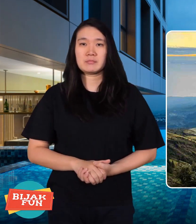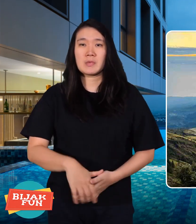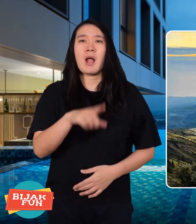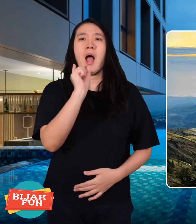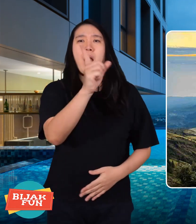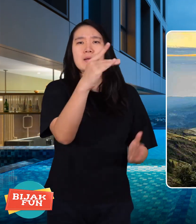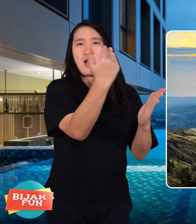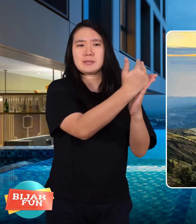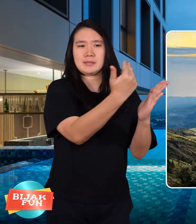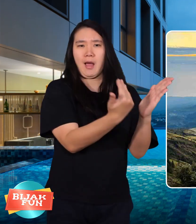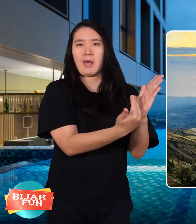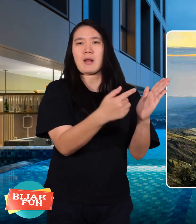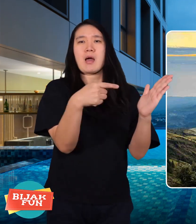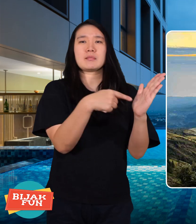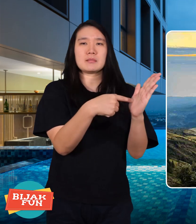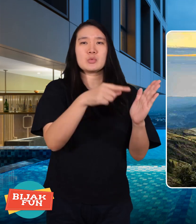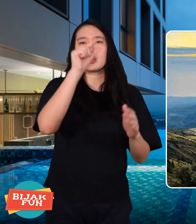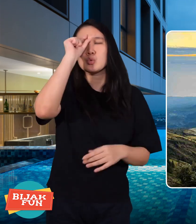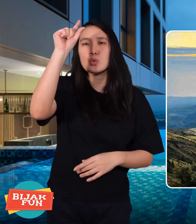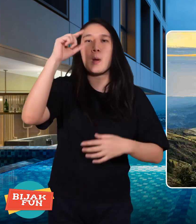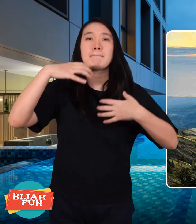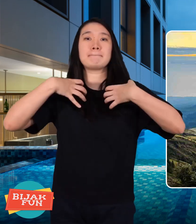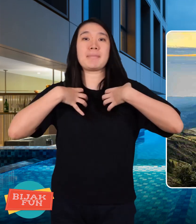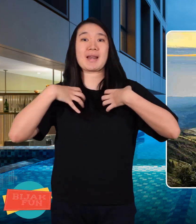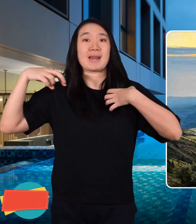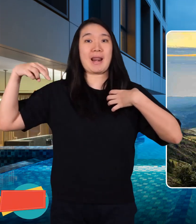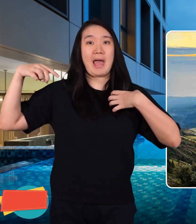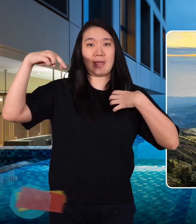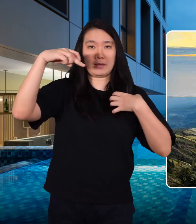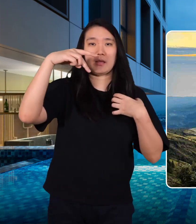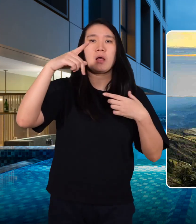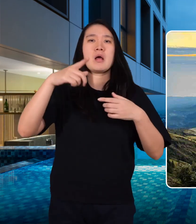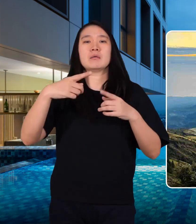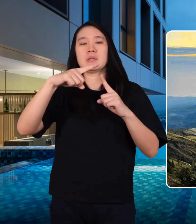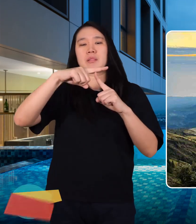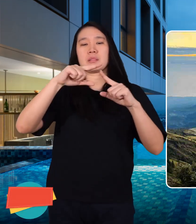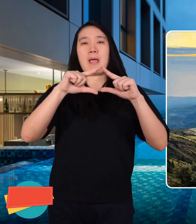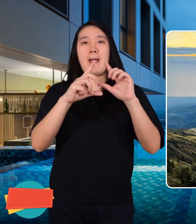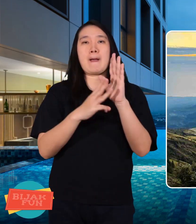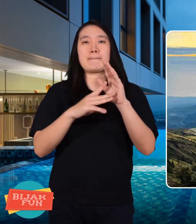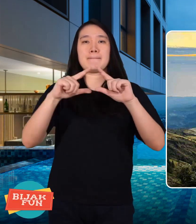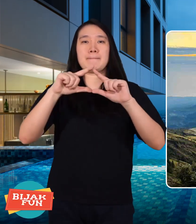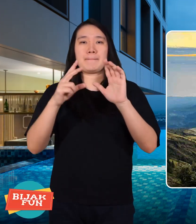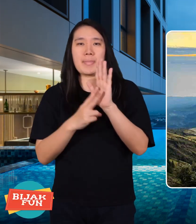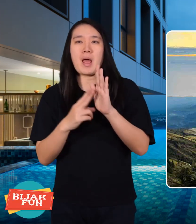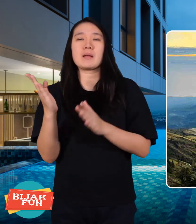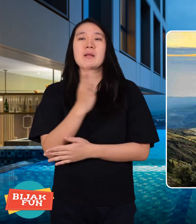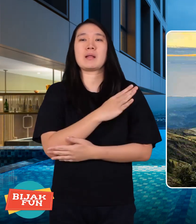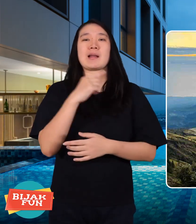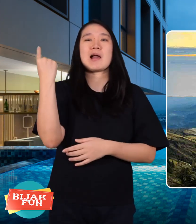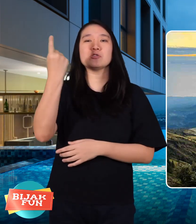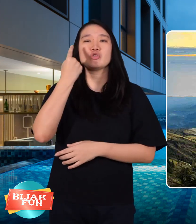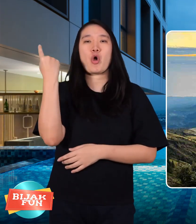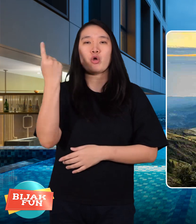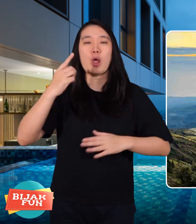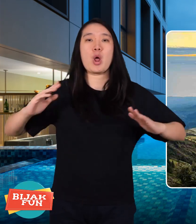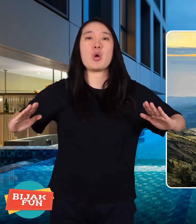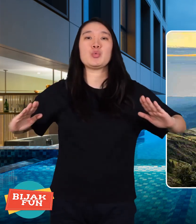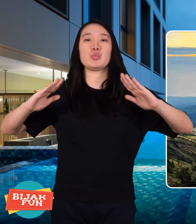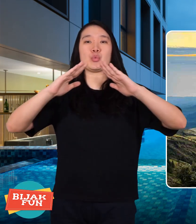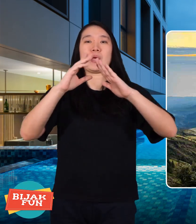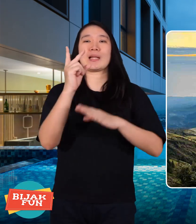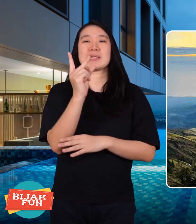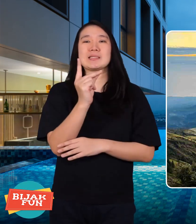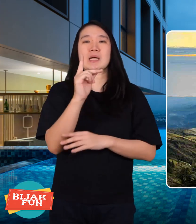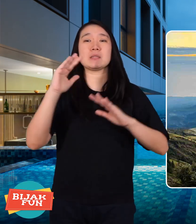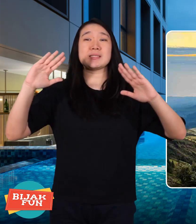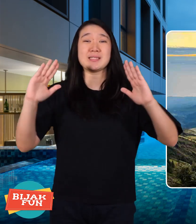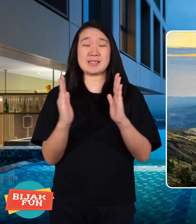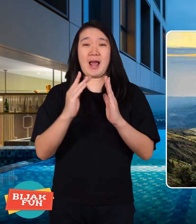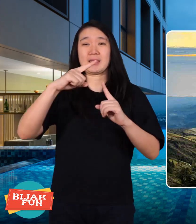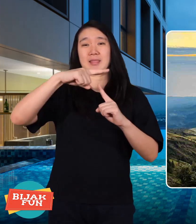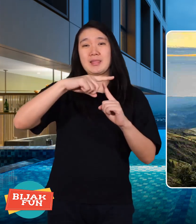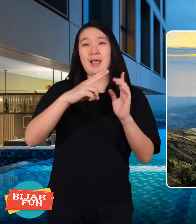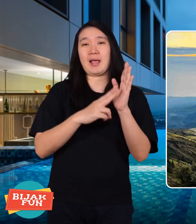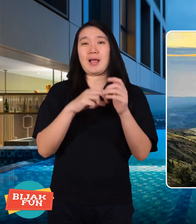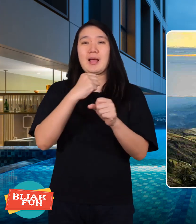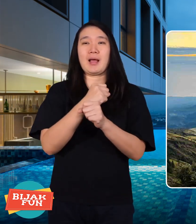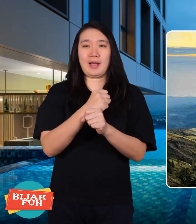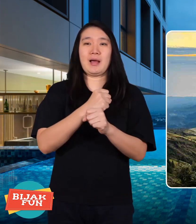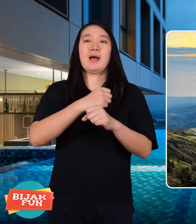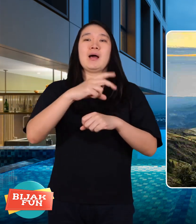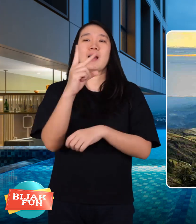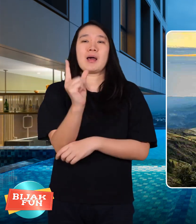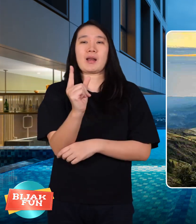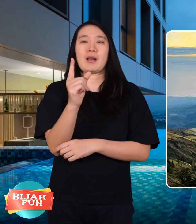Ada syarat untuk pendaki Taman Nasional Gunung Rinjani (TNGR),